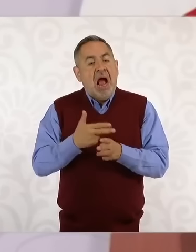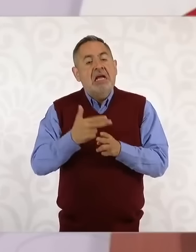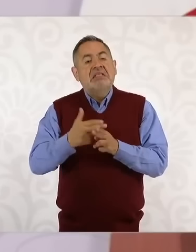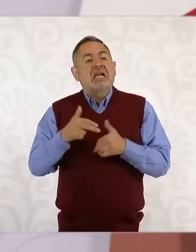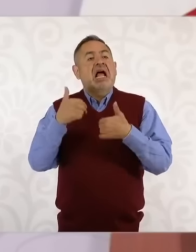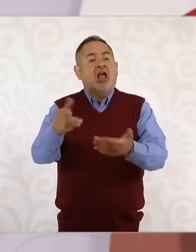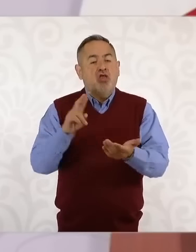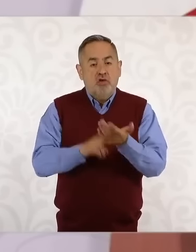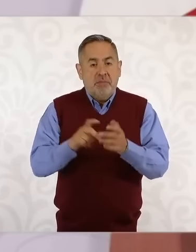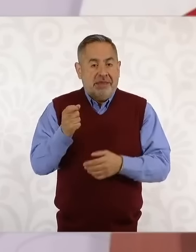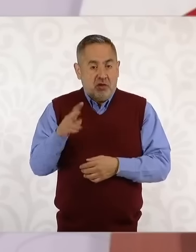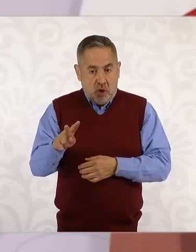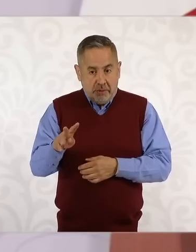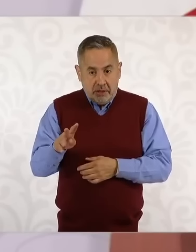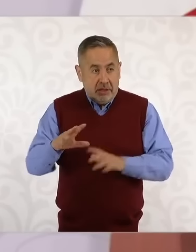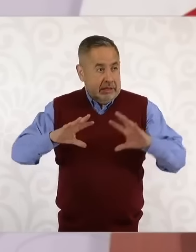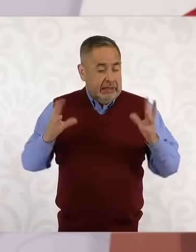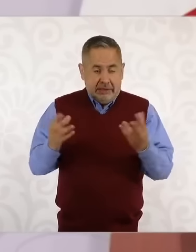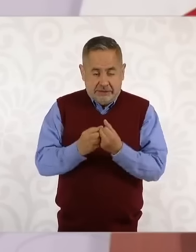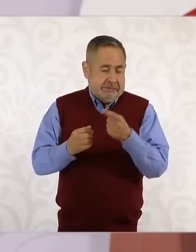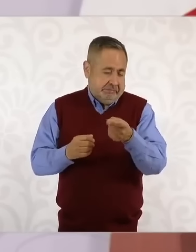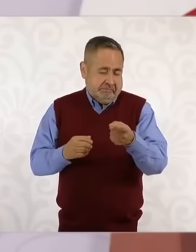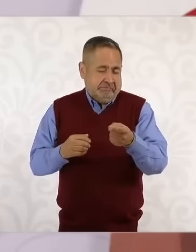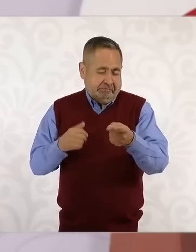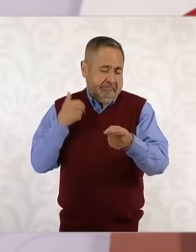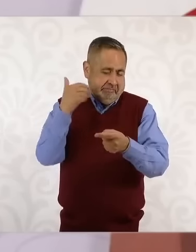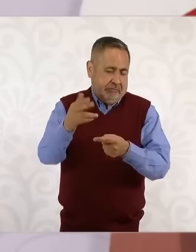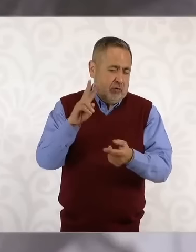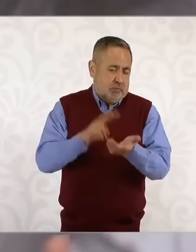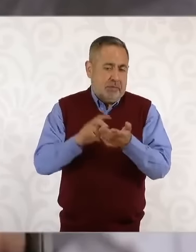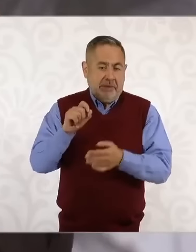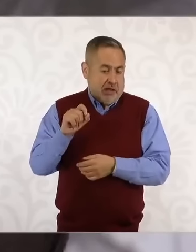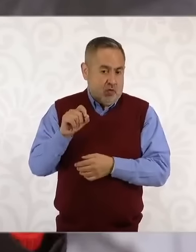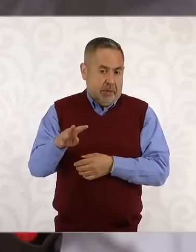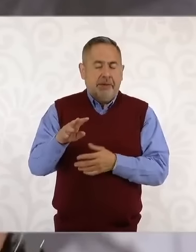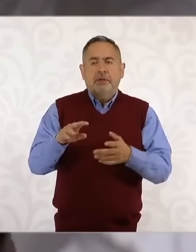para alcanzar el 100% de estas plantas. Vamos a llevar un seguimiento puntual de que las eh estas